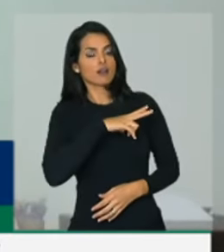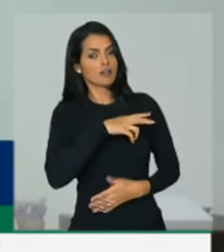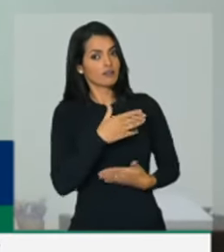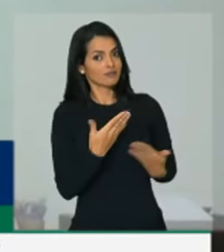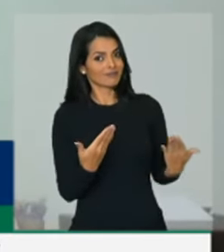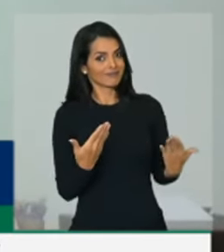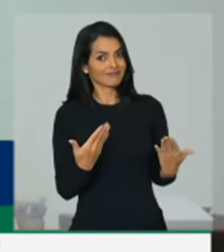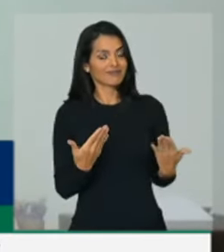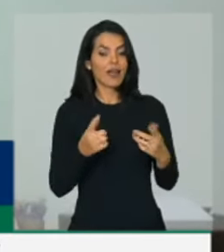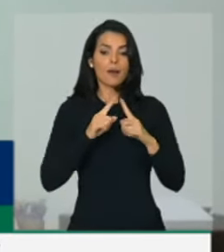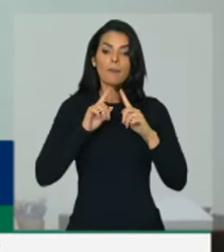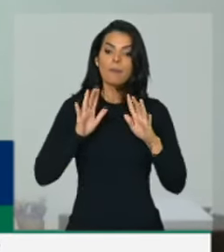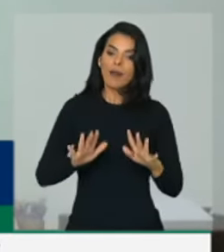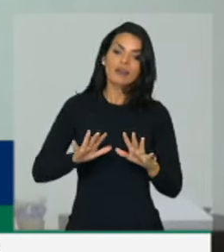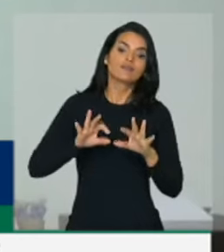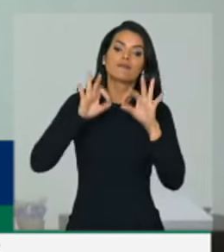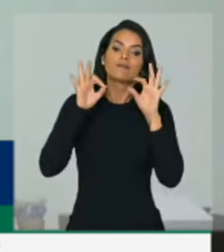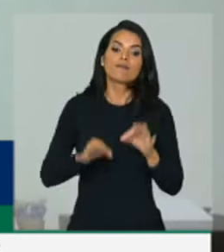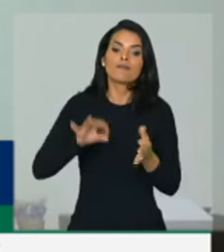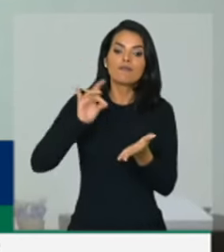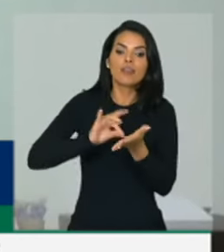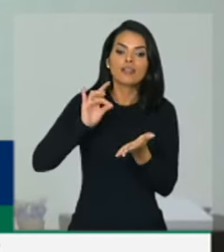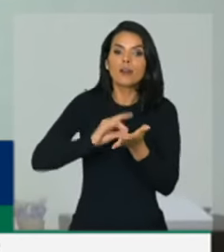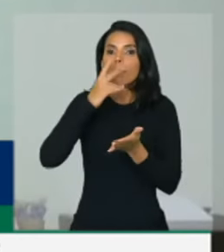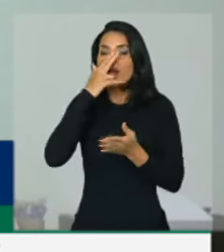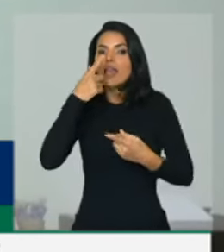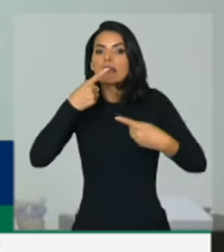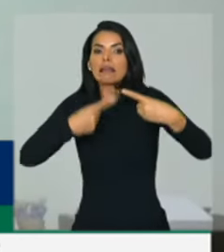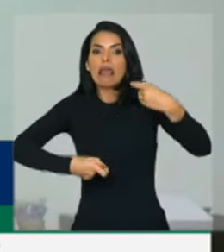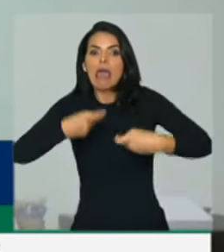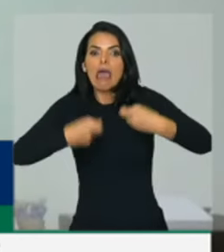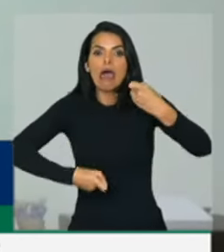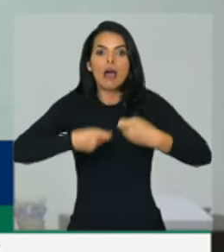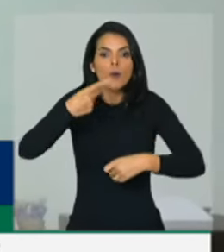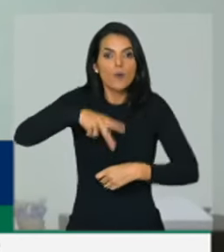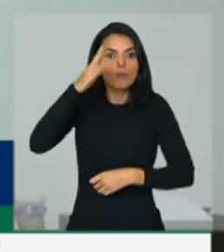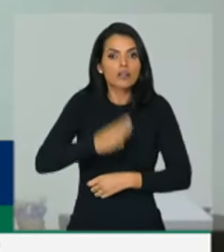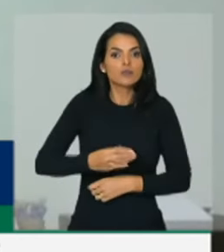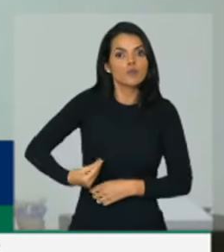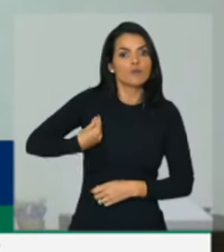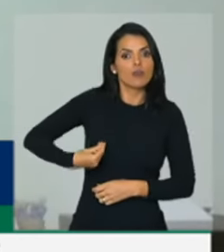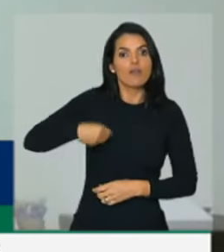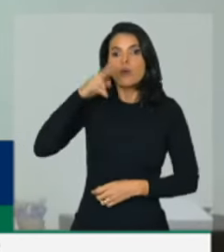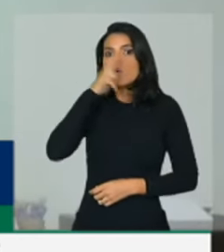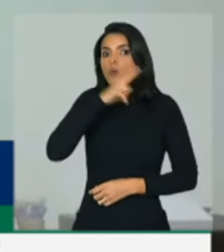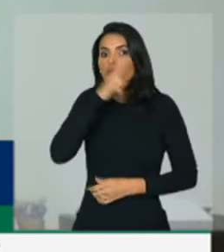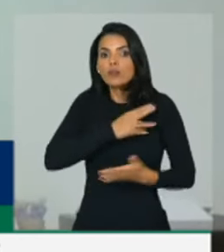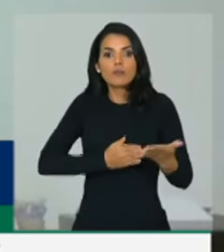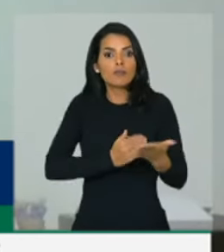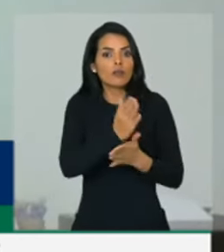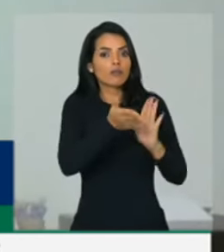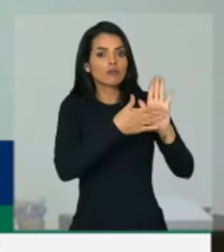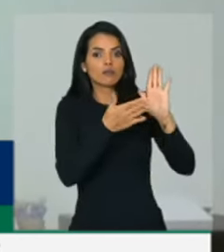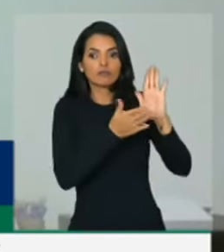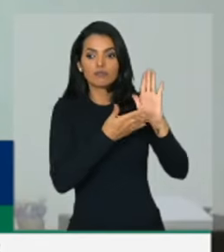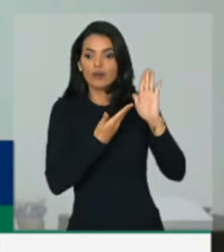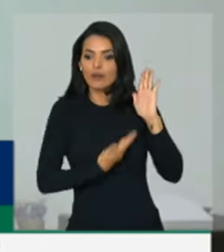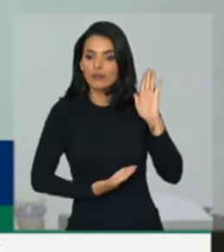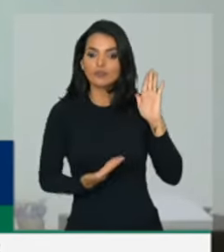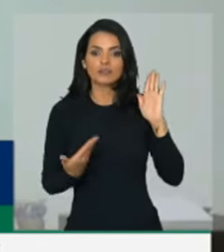PELA VERDADEIRA SITUAÇÃO DE GUERRA QUE O PAÍS VIVE, É URGENTE A APROVAÇÃO DO PRESENTE PROPOSIÇÃO PARA QUE A GENTE POSSA AMPLIAR, RAPIDAMENTE, O NÚMERO DE UTI. DESTA FORMA A REDE VAI